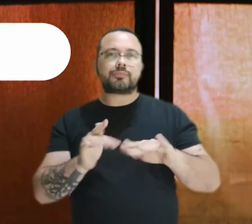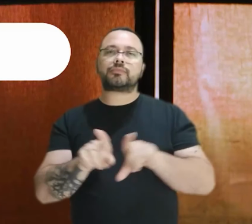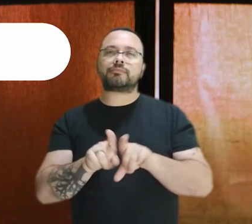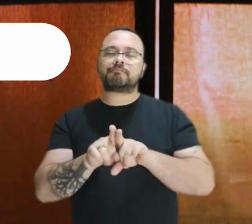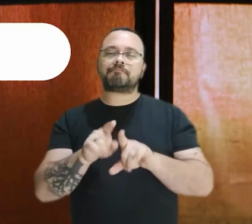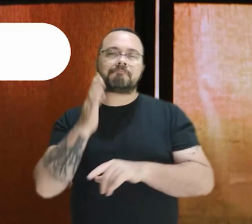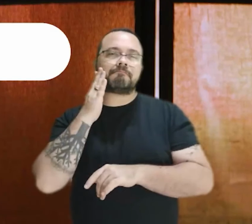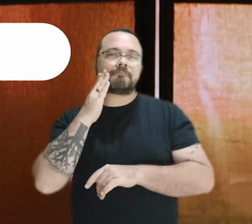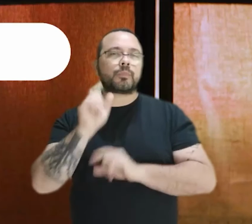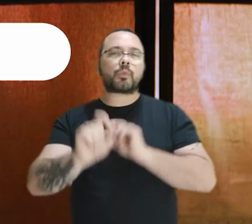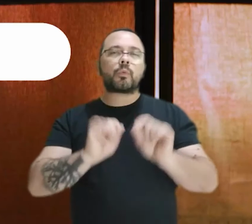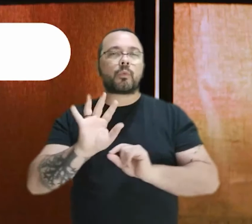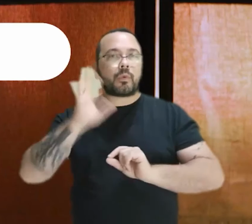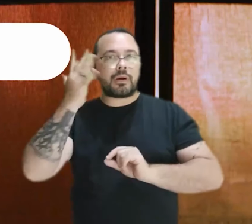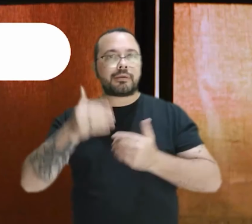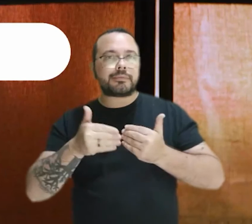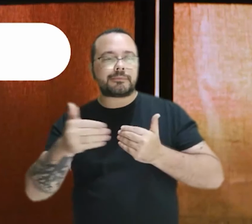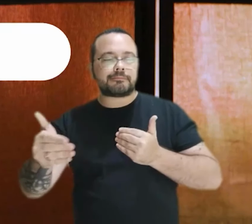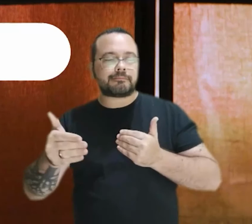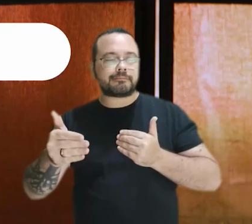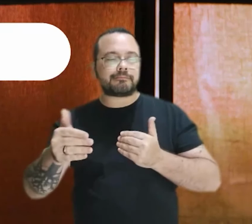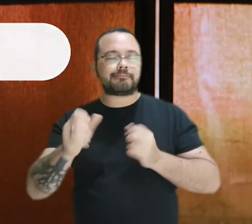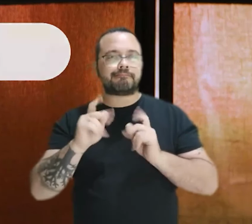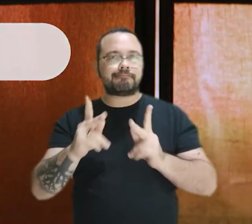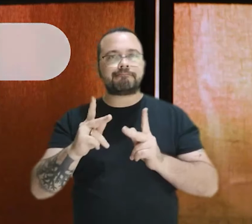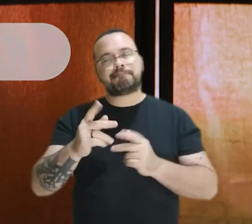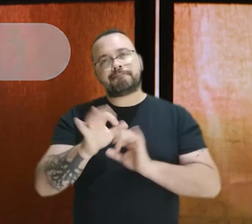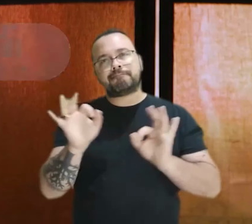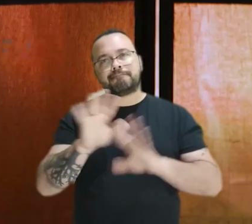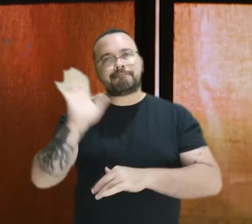e ficar por dentro de tudo que vai acontecer. Certo? É isso, até a próxima!